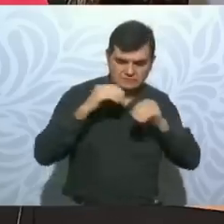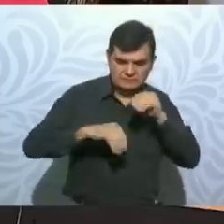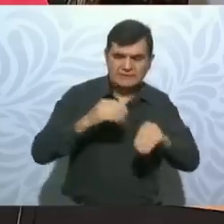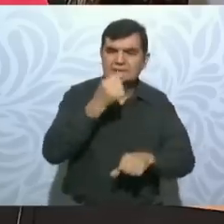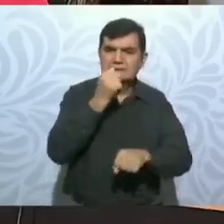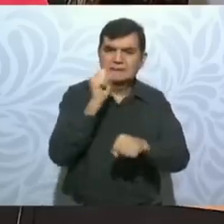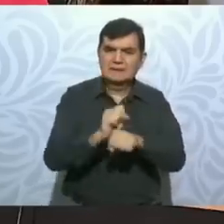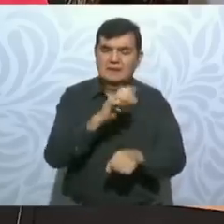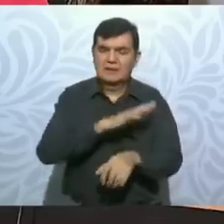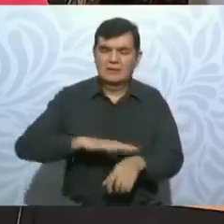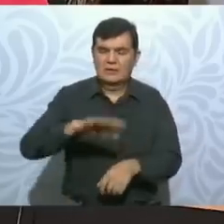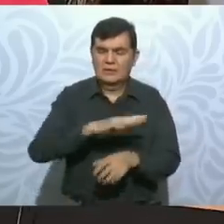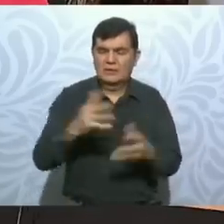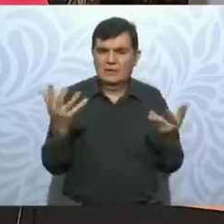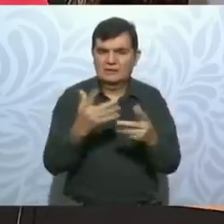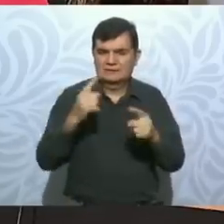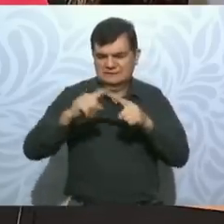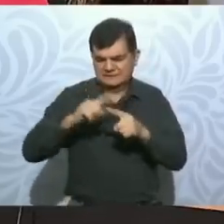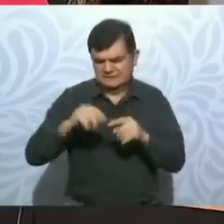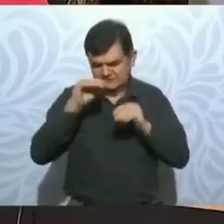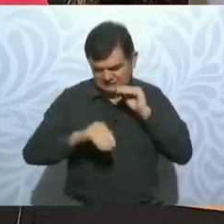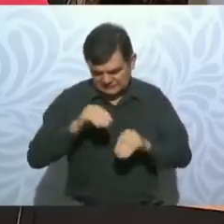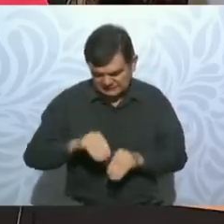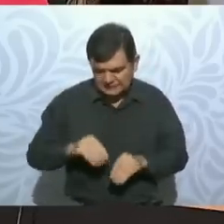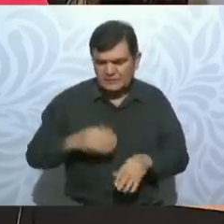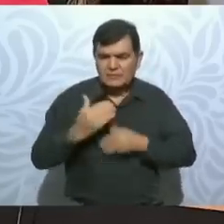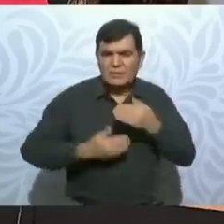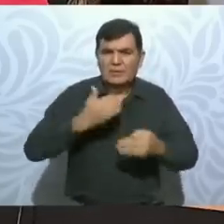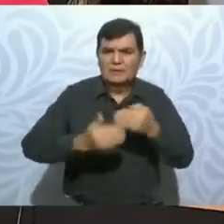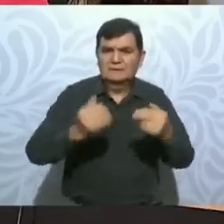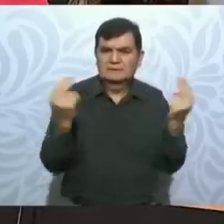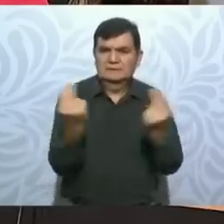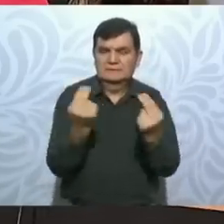ejecutivo desarrollar los instrumentos y procesos que sean necesarios para apoyar a